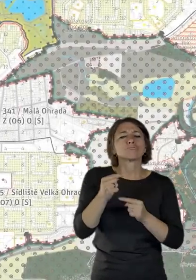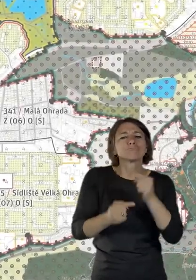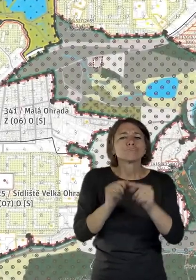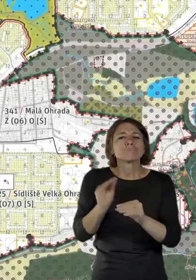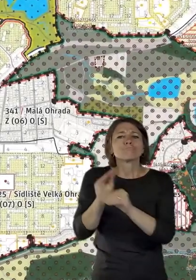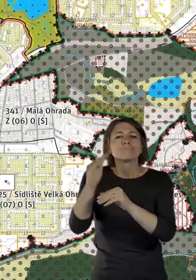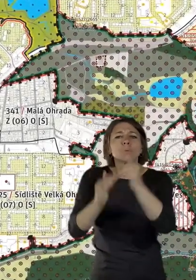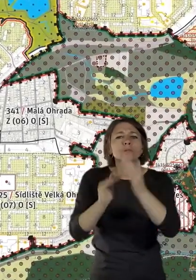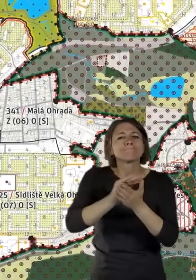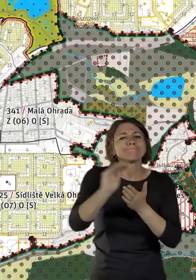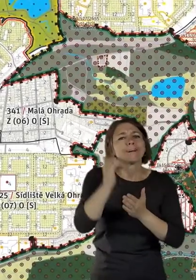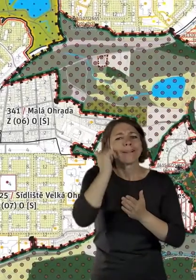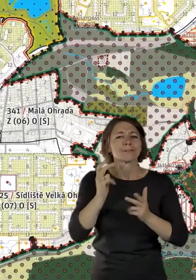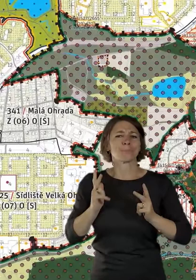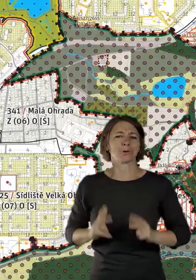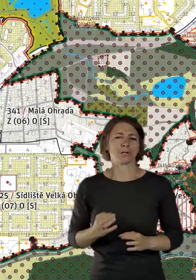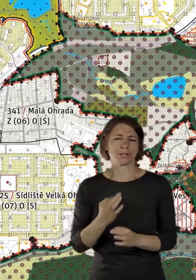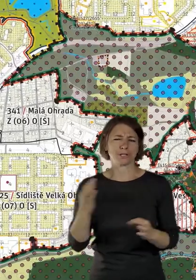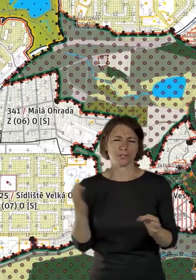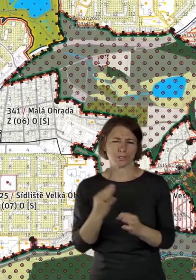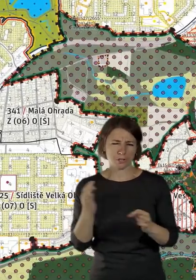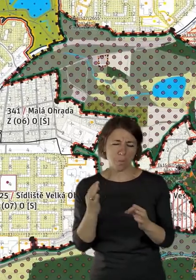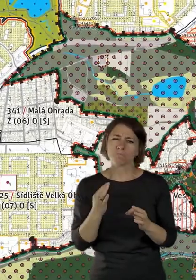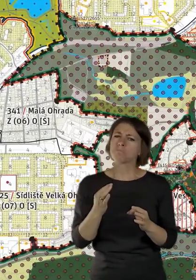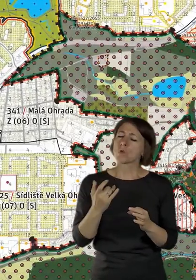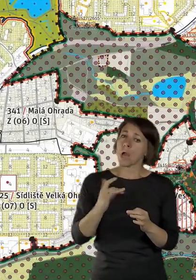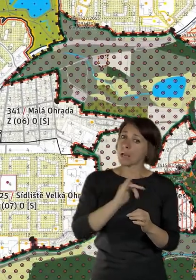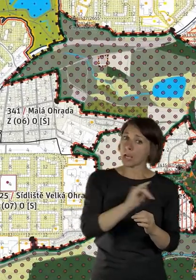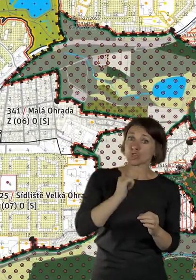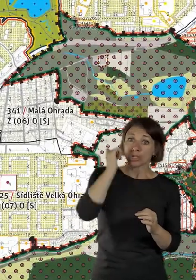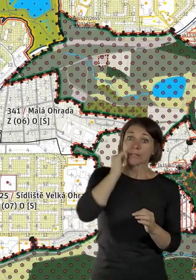vymezuje stávající i navrženou občanskou a rekreační vybavenost. A na sídlištích